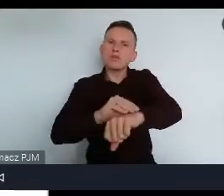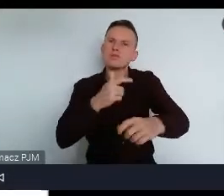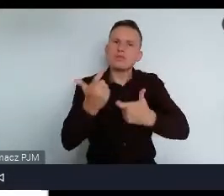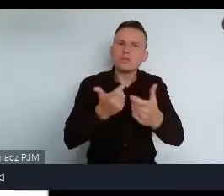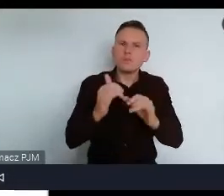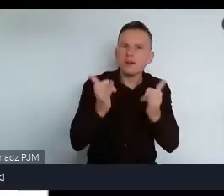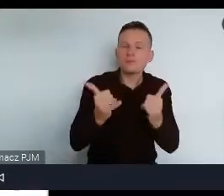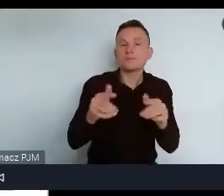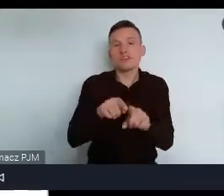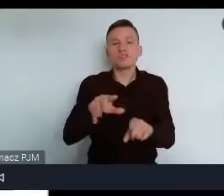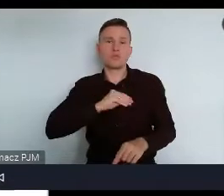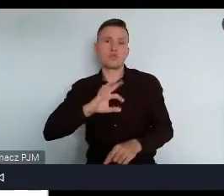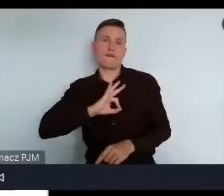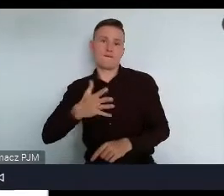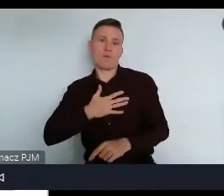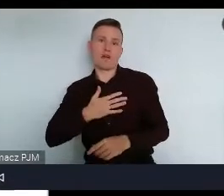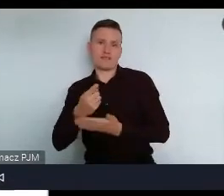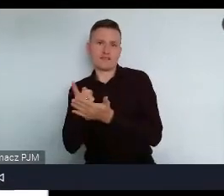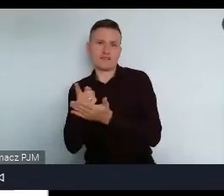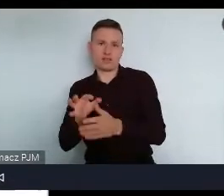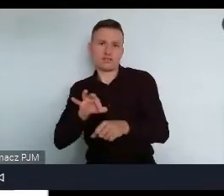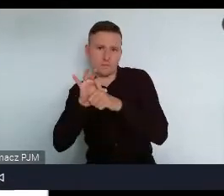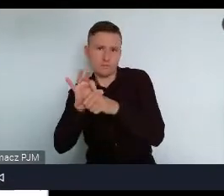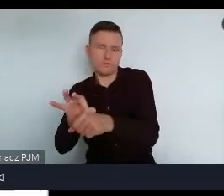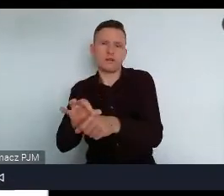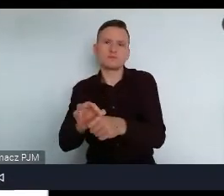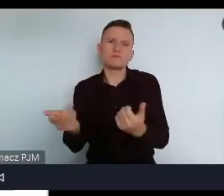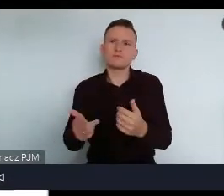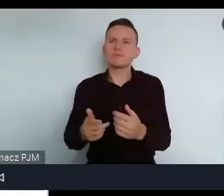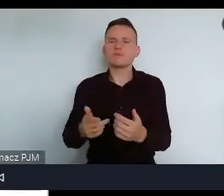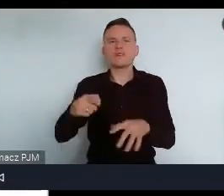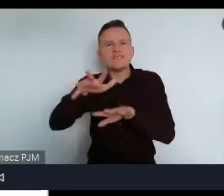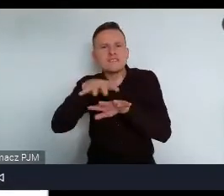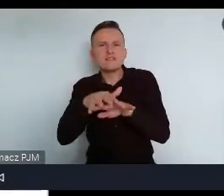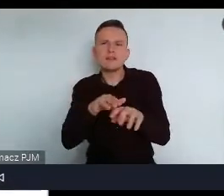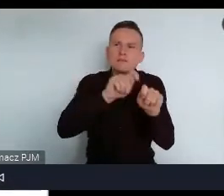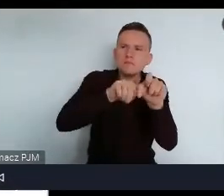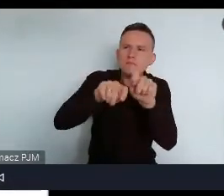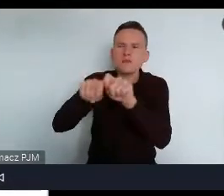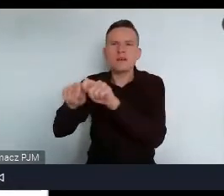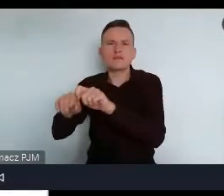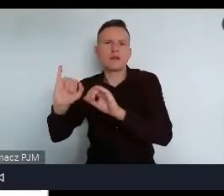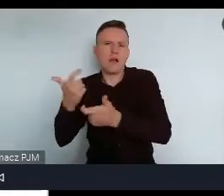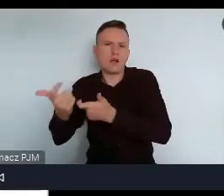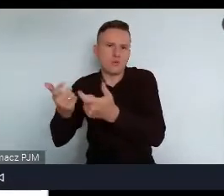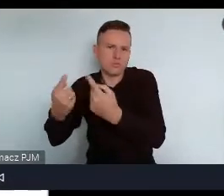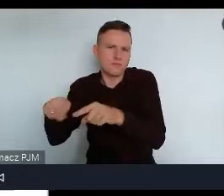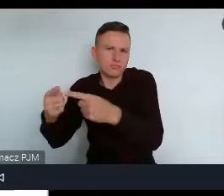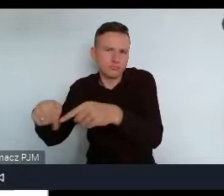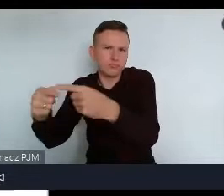aby stworzyć system monitorowania, wykorzystujący wskaźniki i dane, którymi już dysponujecie.